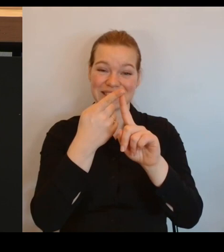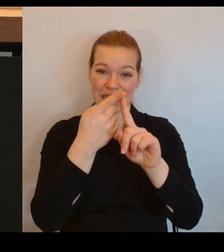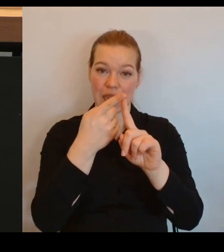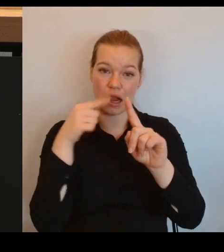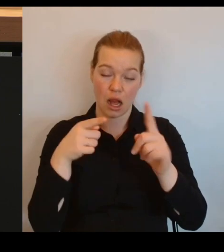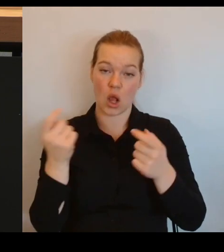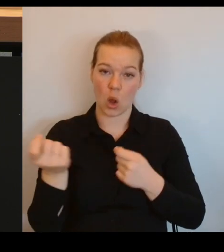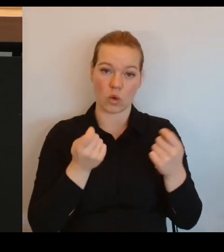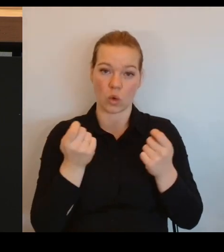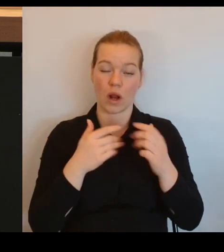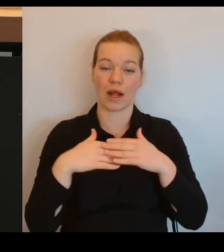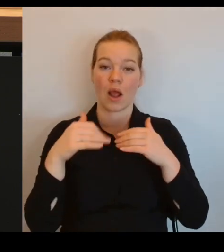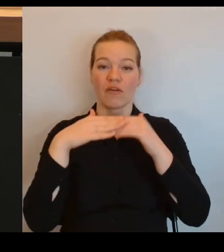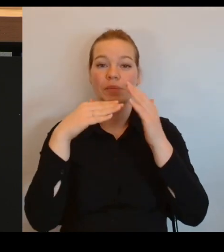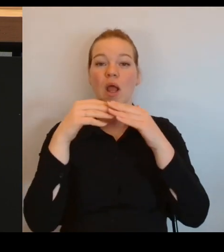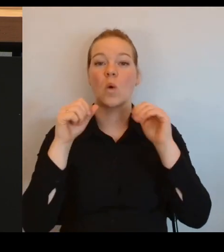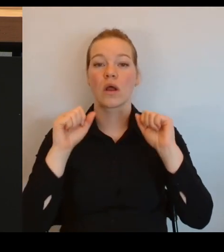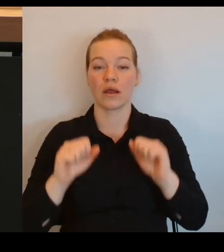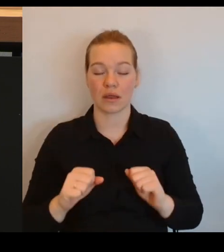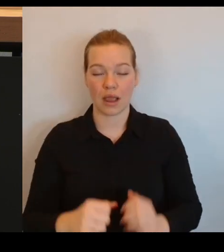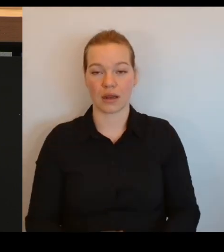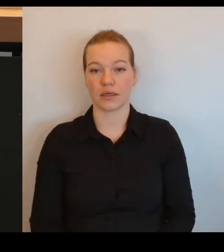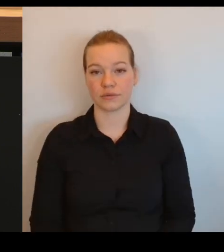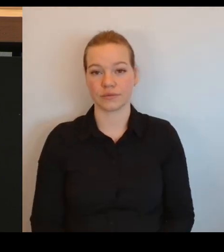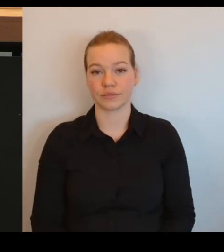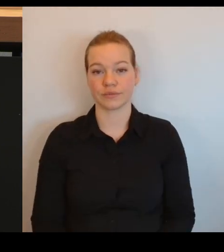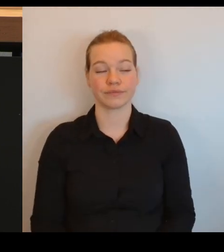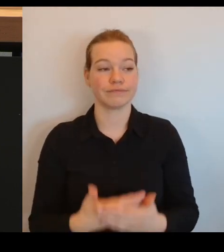und Kollegen, die Herausforderungen werden nicht weniger und wir